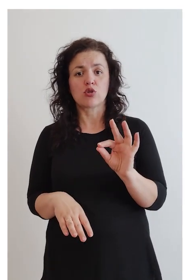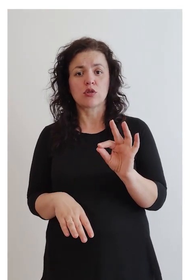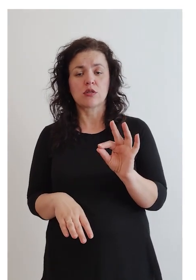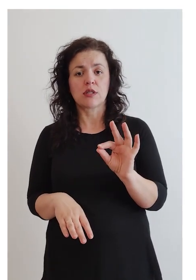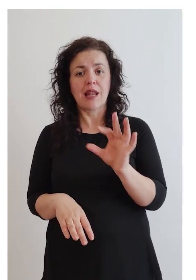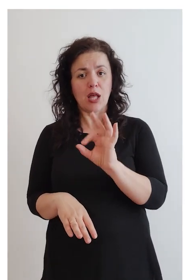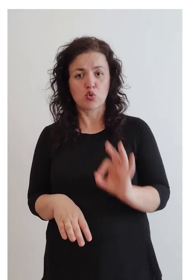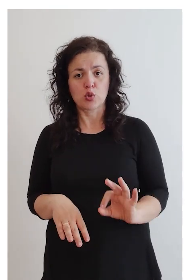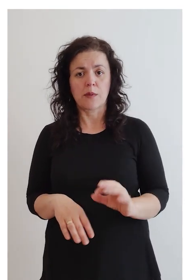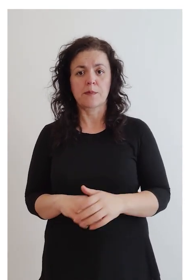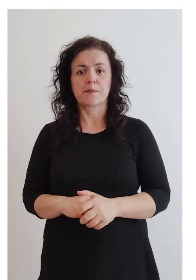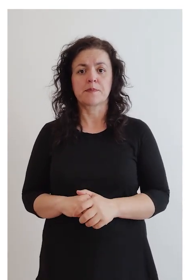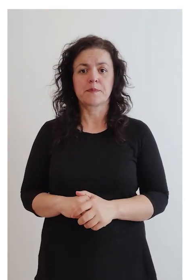Austria